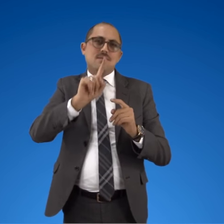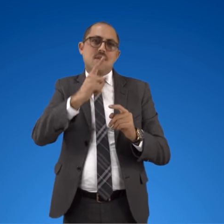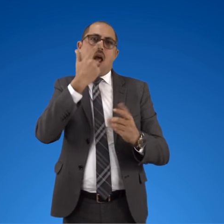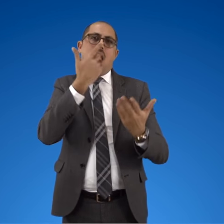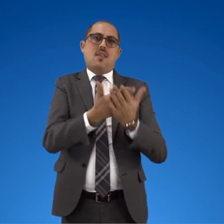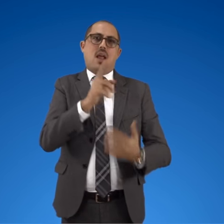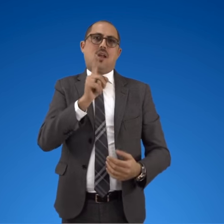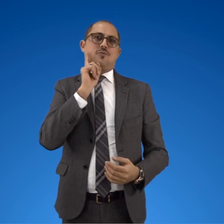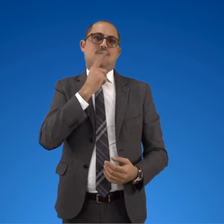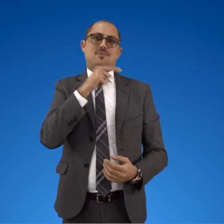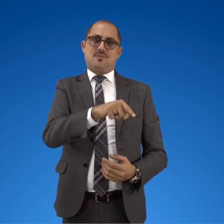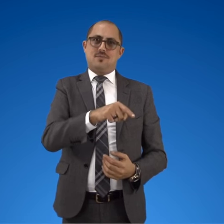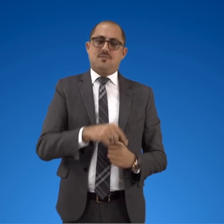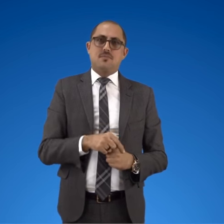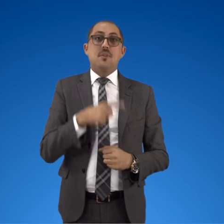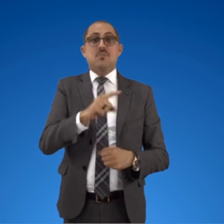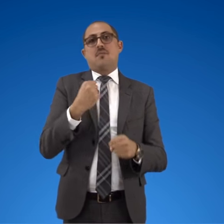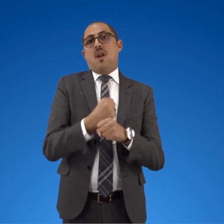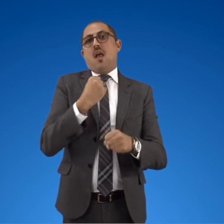e devono essere adattate per le persone sorde